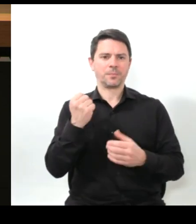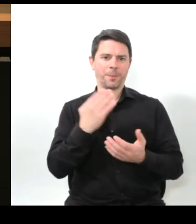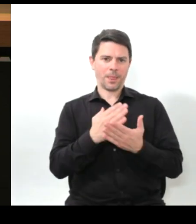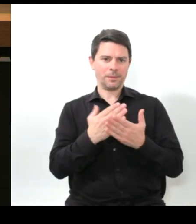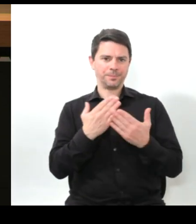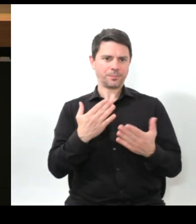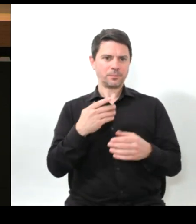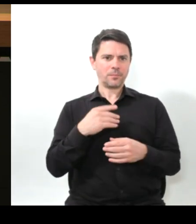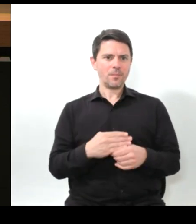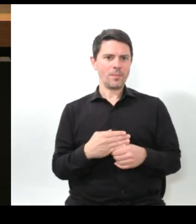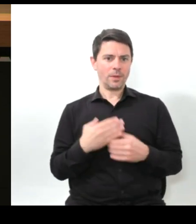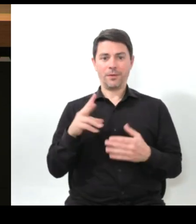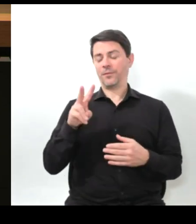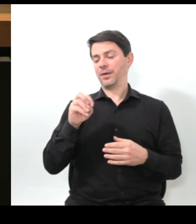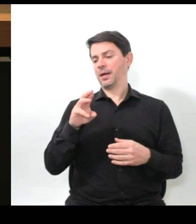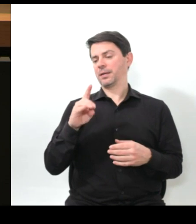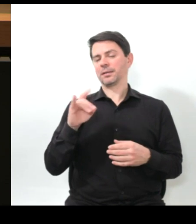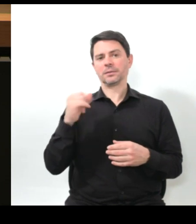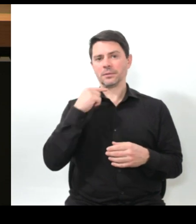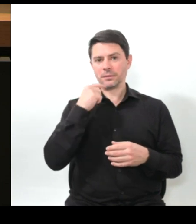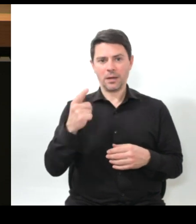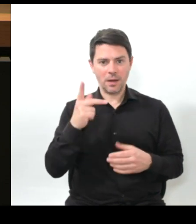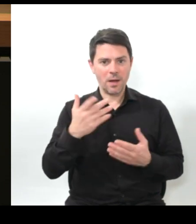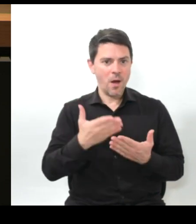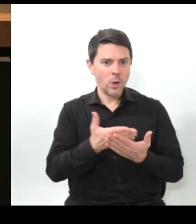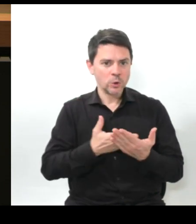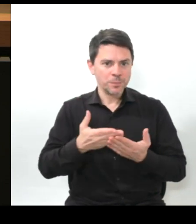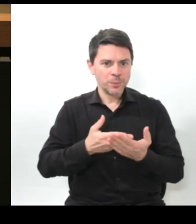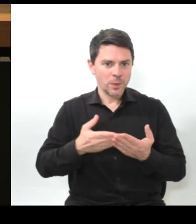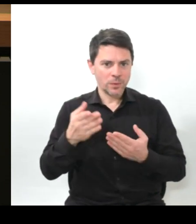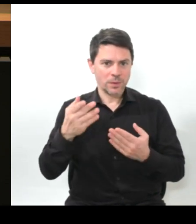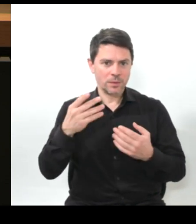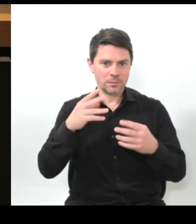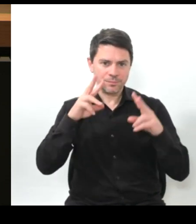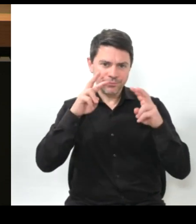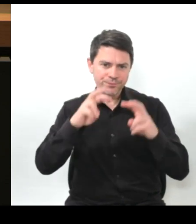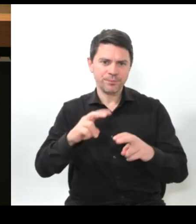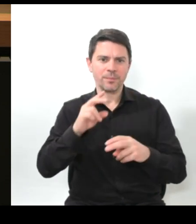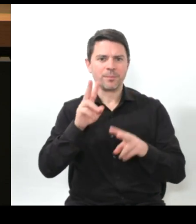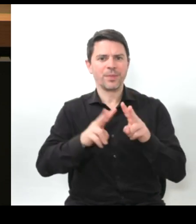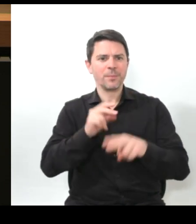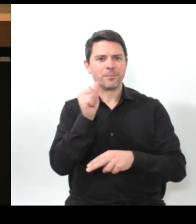diese für uns als Gesellschaft wichtigen Berufe ausüben wollen, und gerne dort arbeiten.